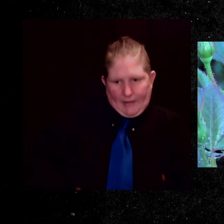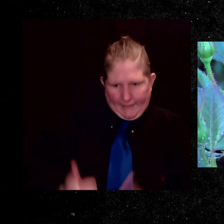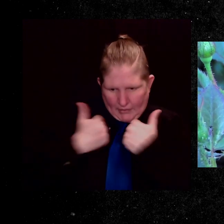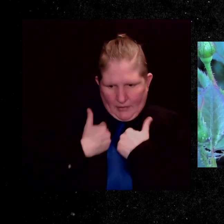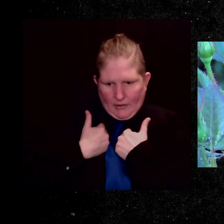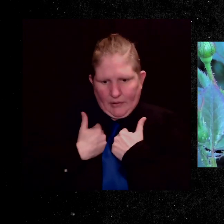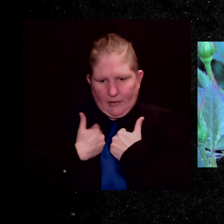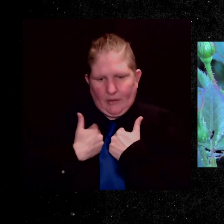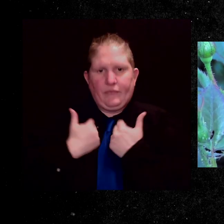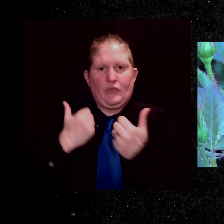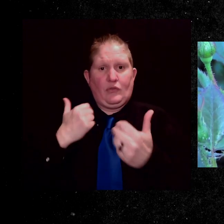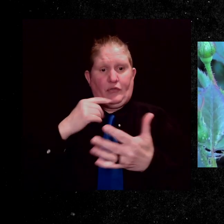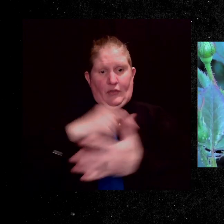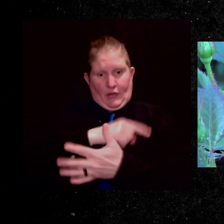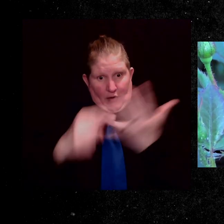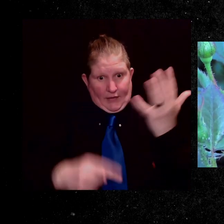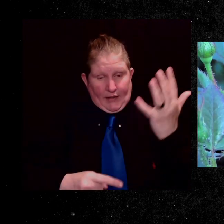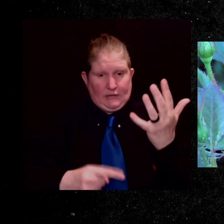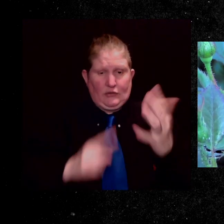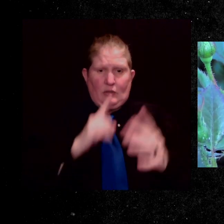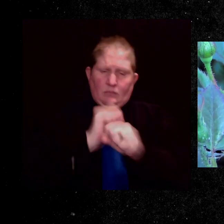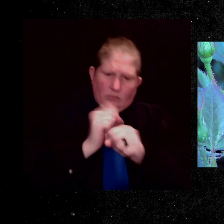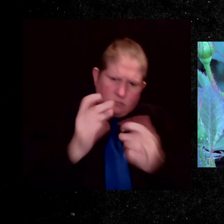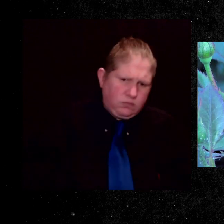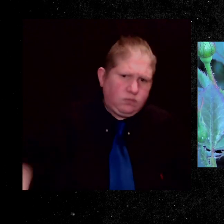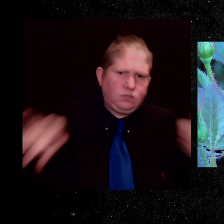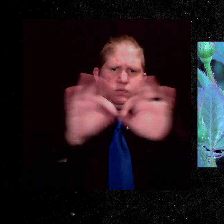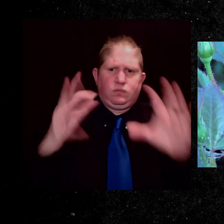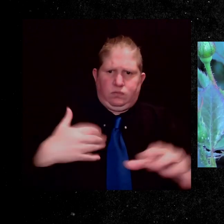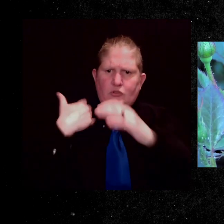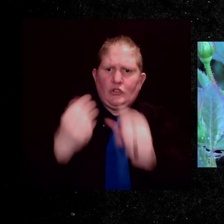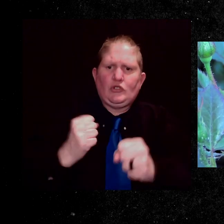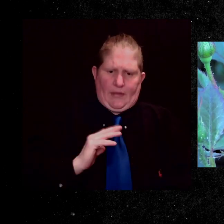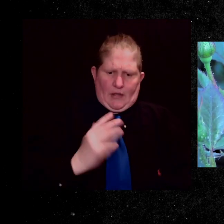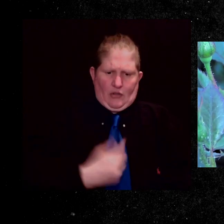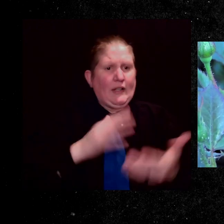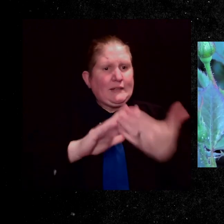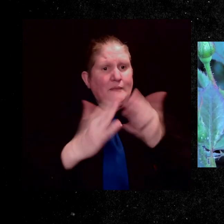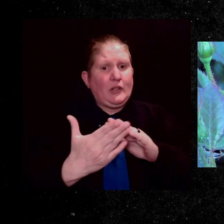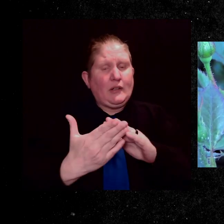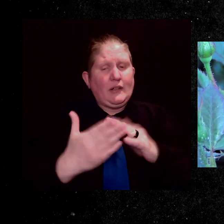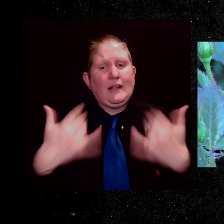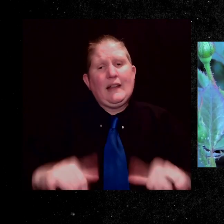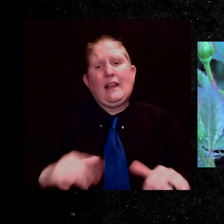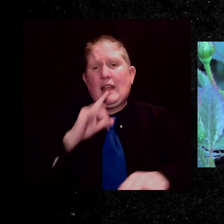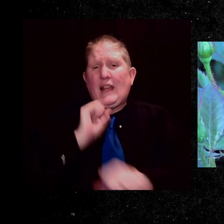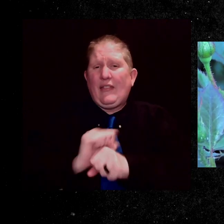todas las fortalezas clave de las comunidades trans. En este momento difícil, las personas trans saben íntimamente